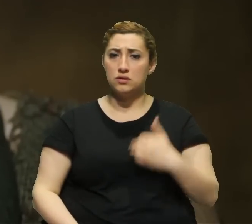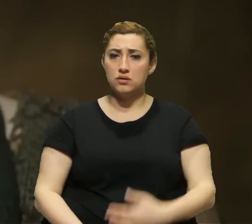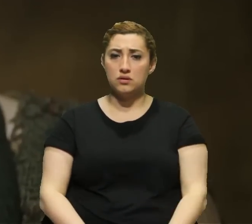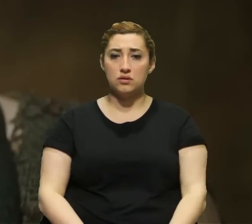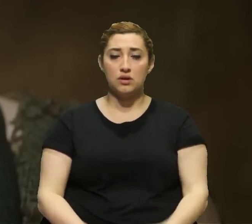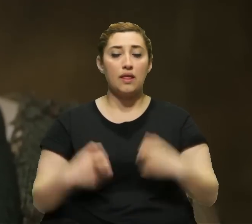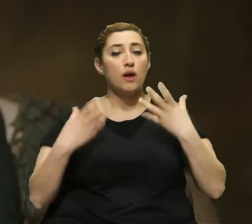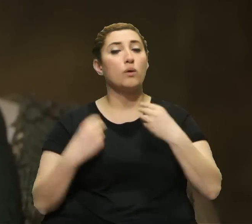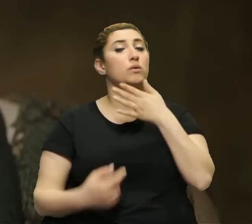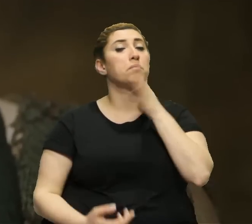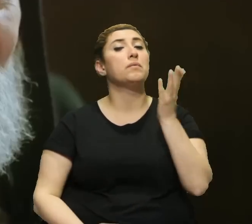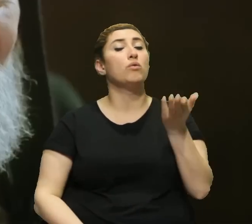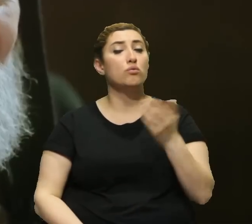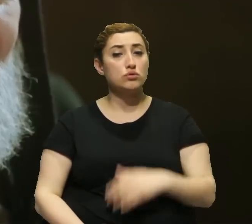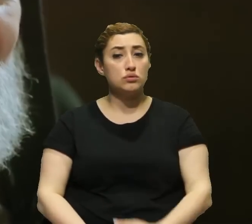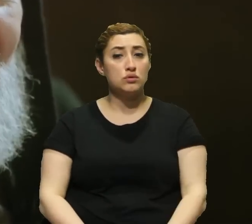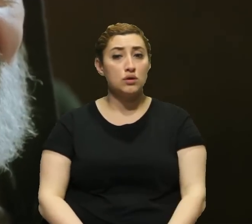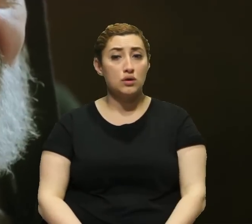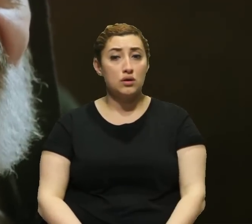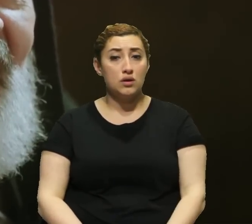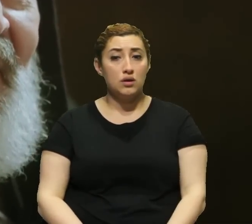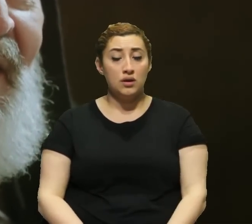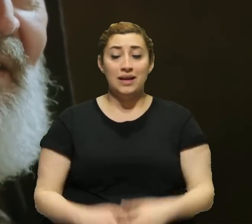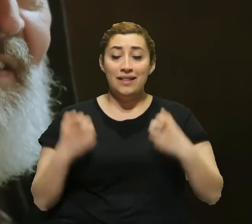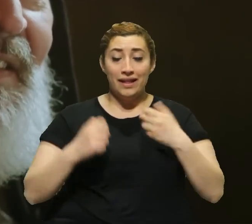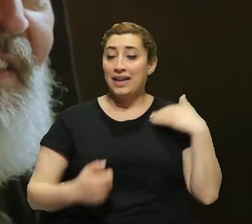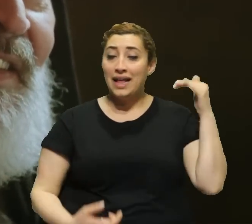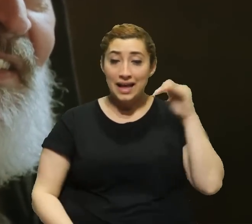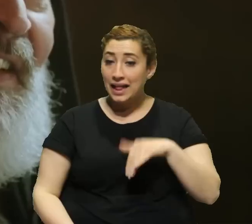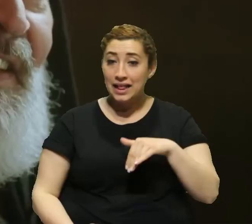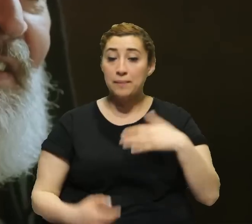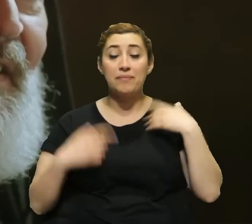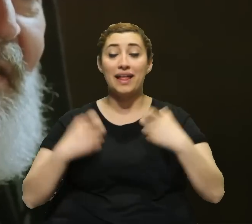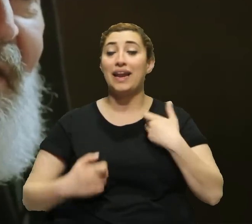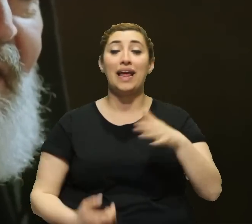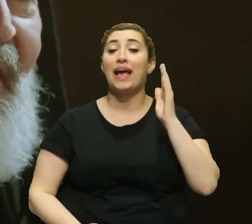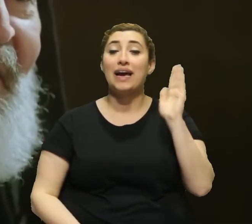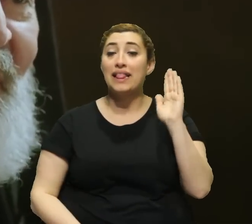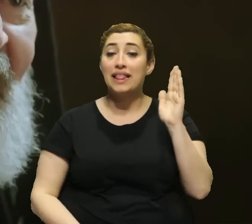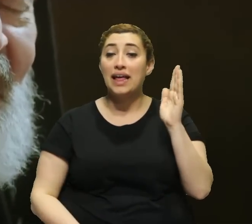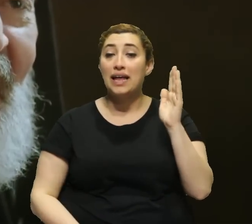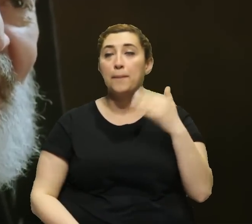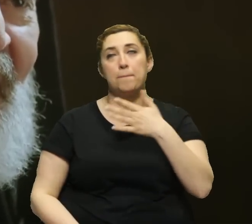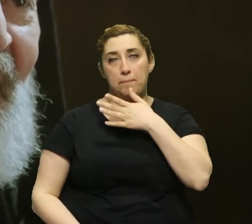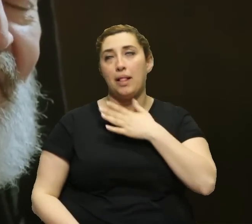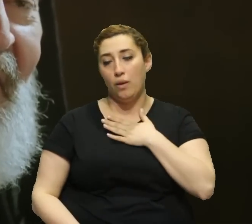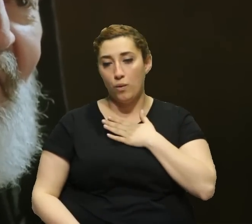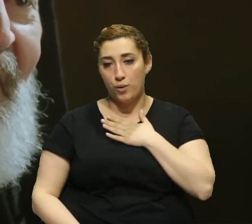Nerede olduğunu bilmez misin sen ihtiyar? Nereden gelir nereye gideriz biliriz.